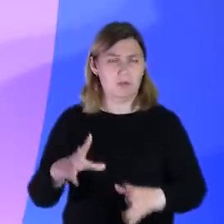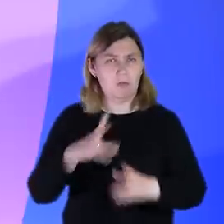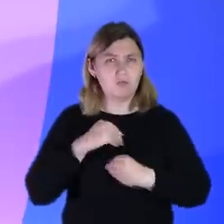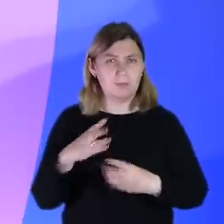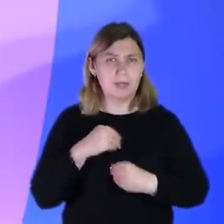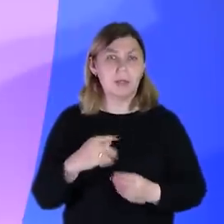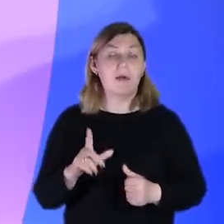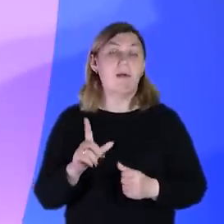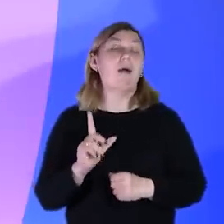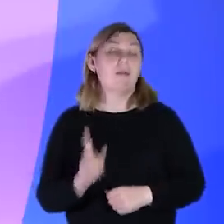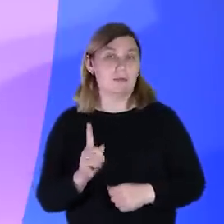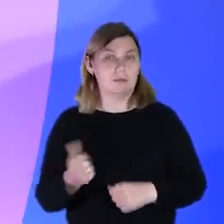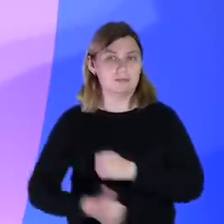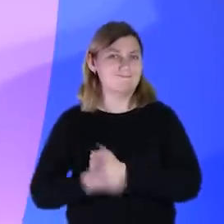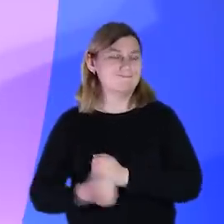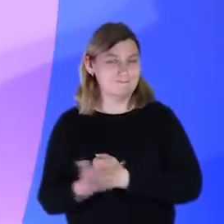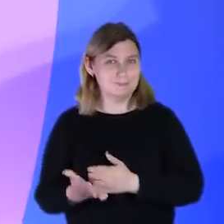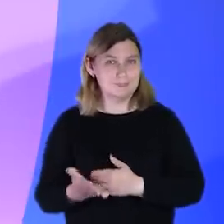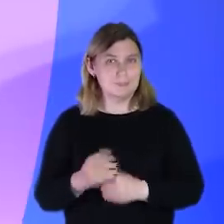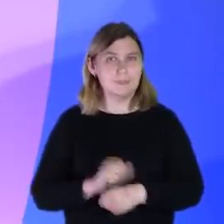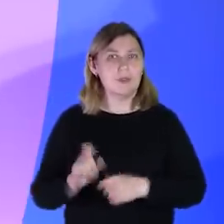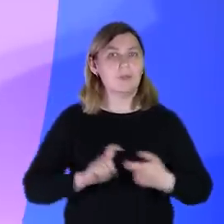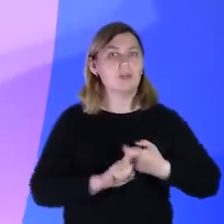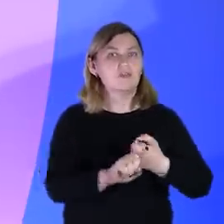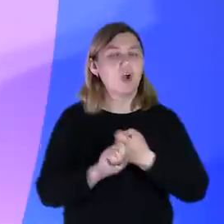ale przede wszystkim chodziło o to, żeby przywiązać mieszkańców